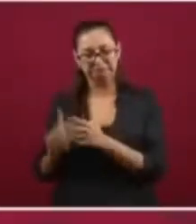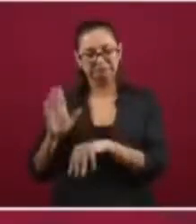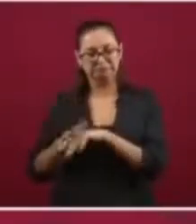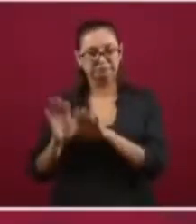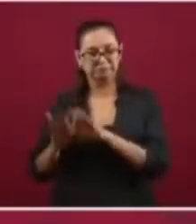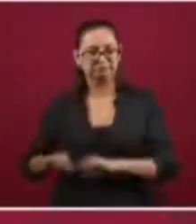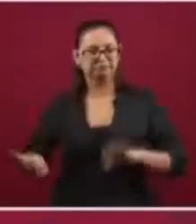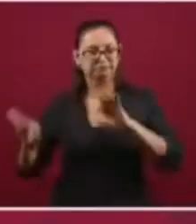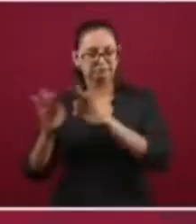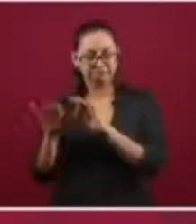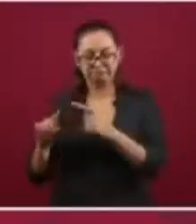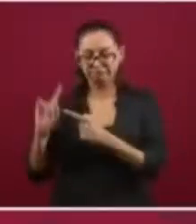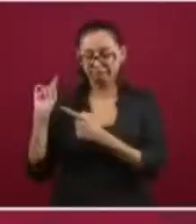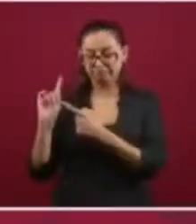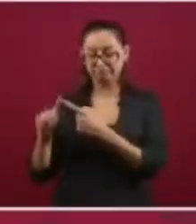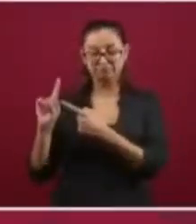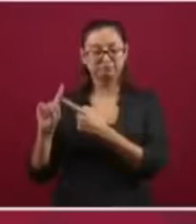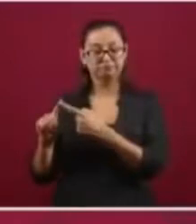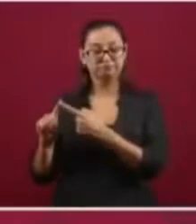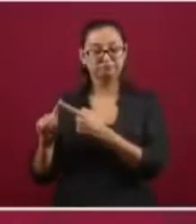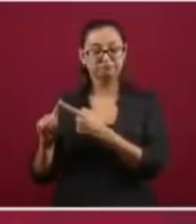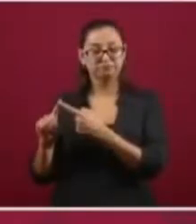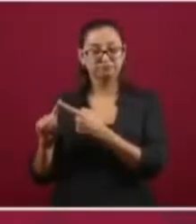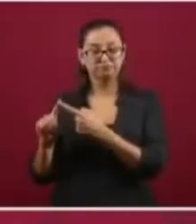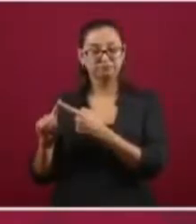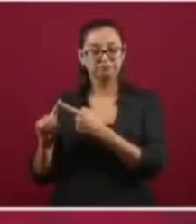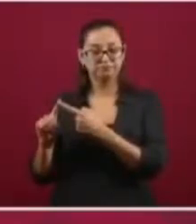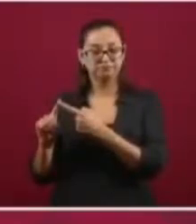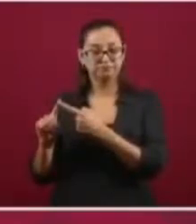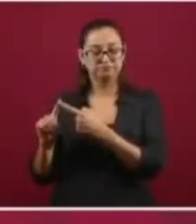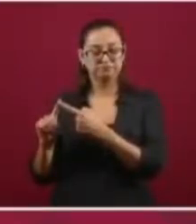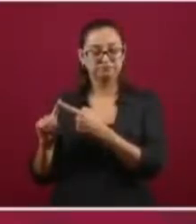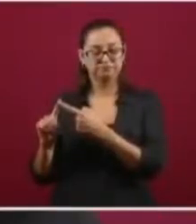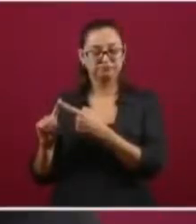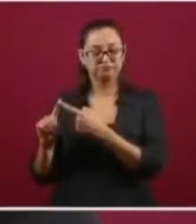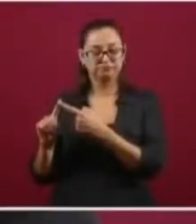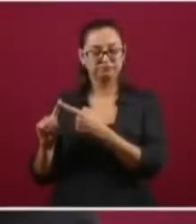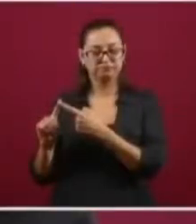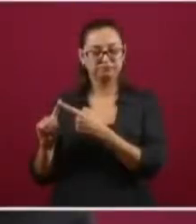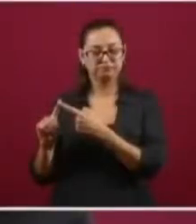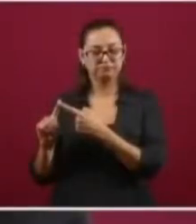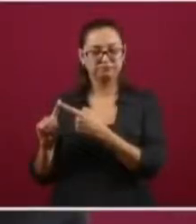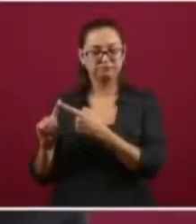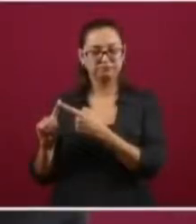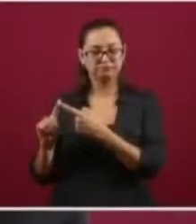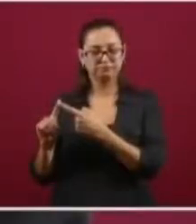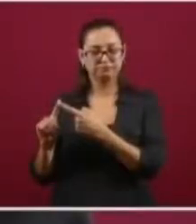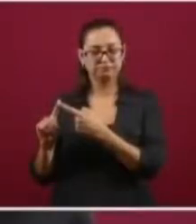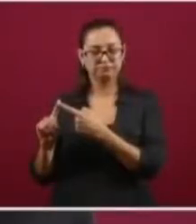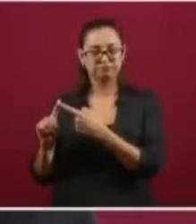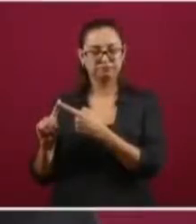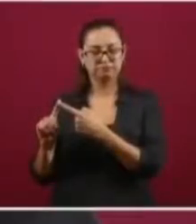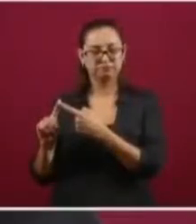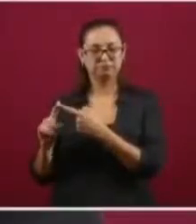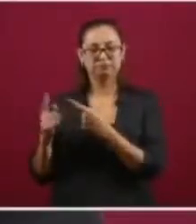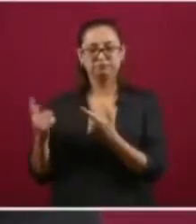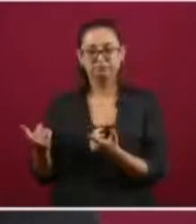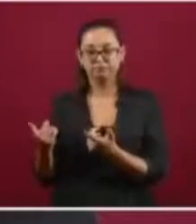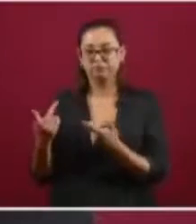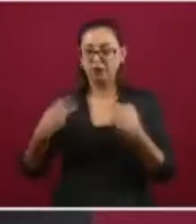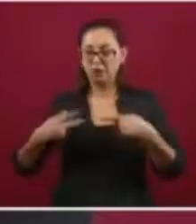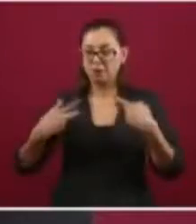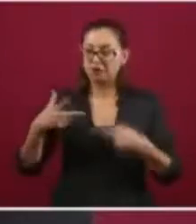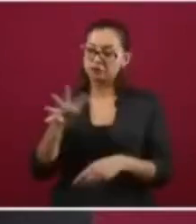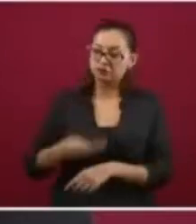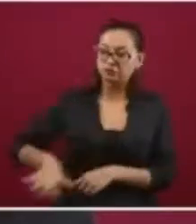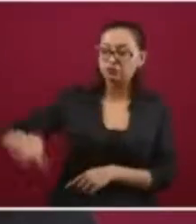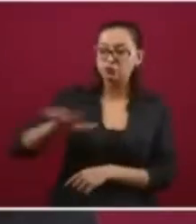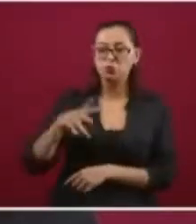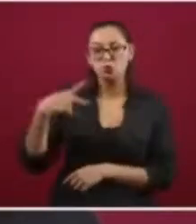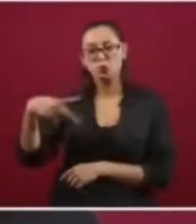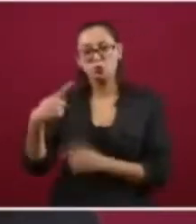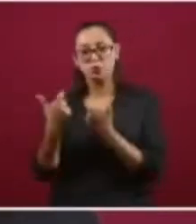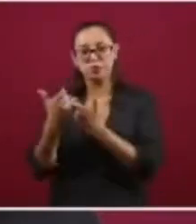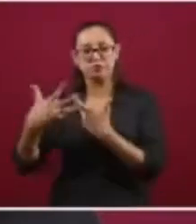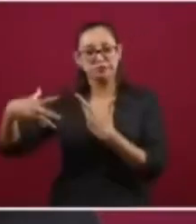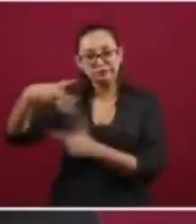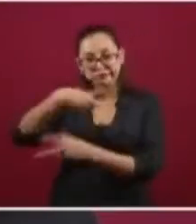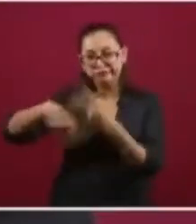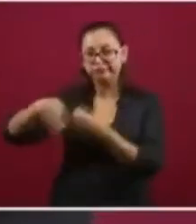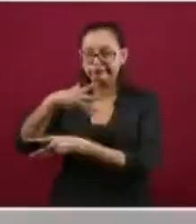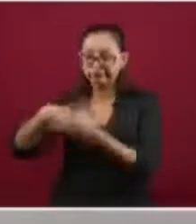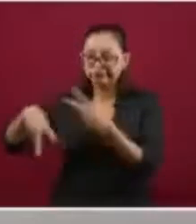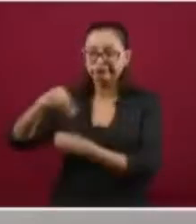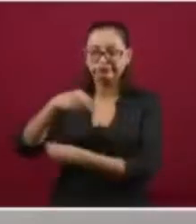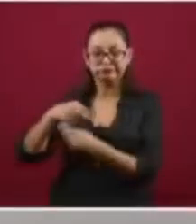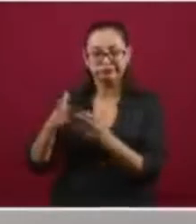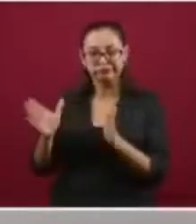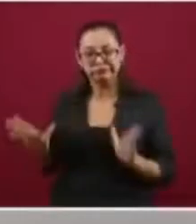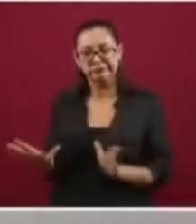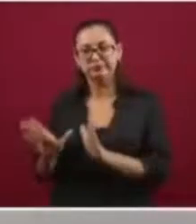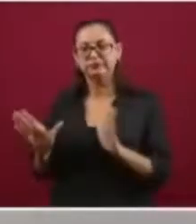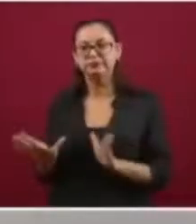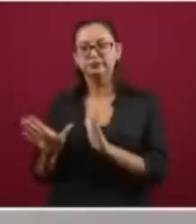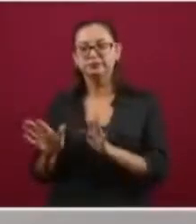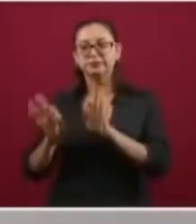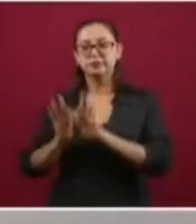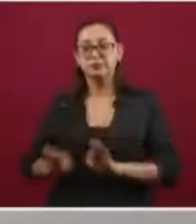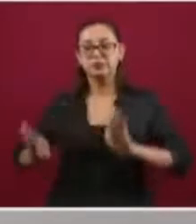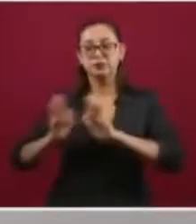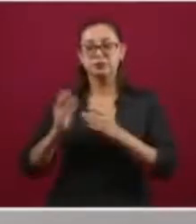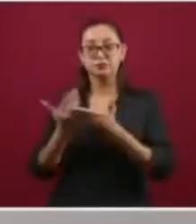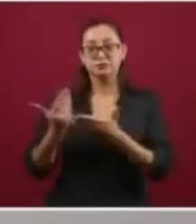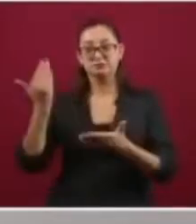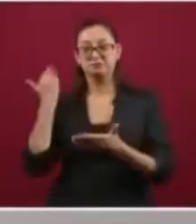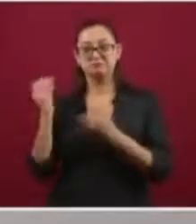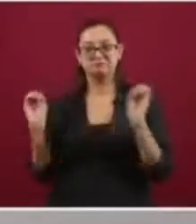El primero es la reactivación de la economía popular, que no se consideraba y que es muy